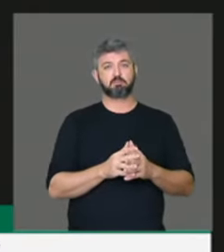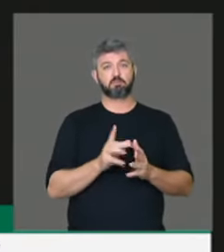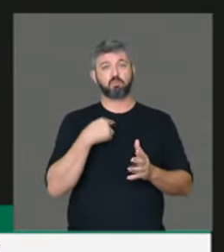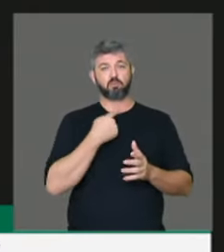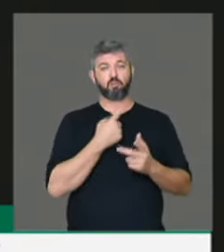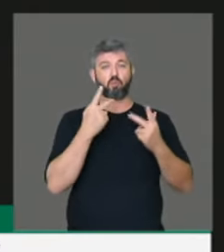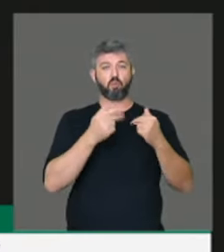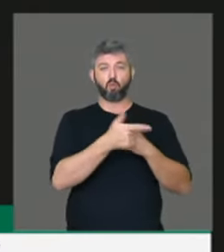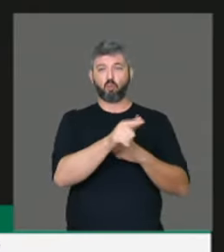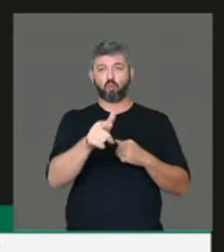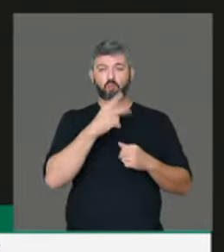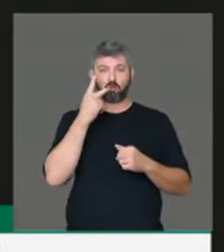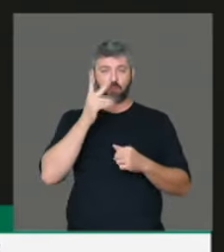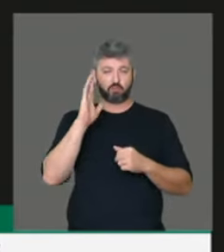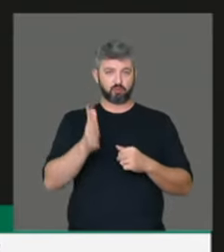SAUDAR.... ESSE... ESSE DIA, NESSE MOMENTO, APESAR DE